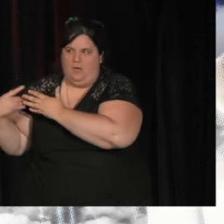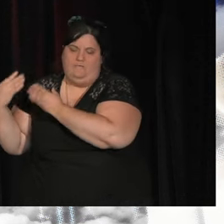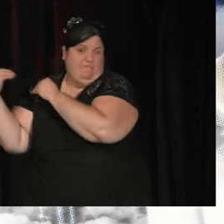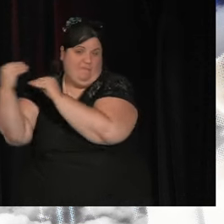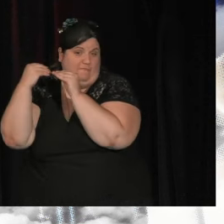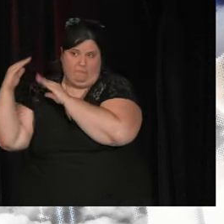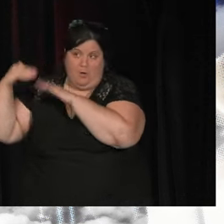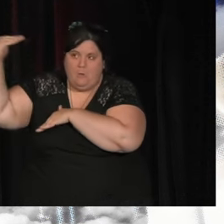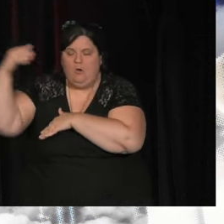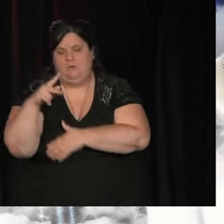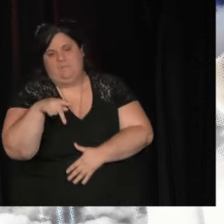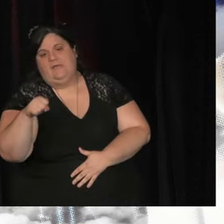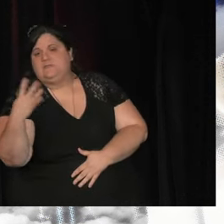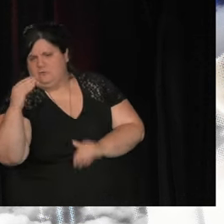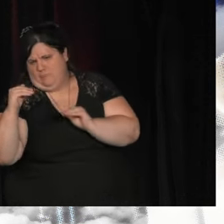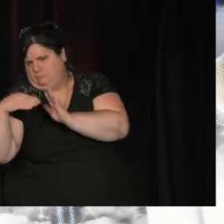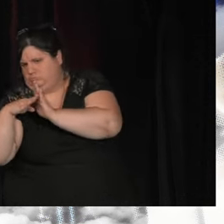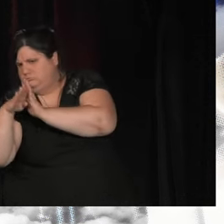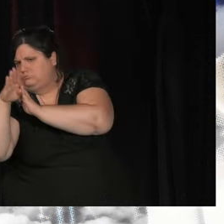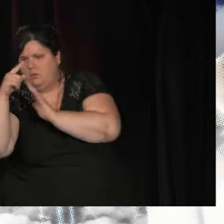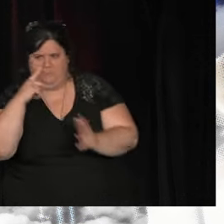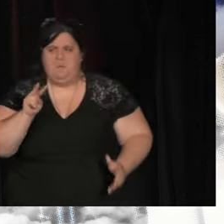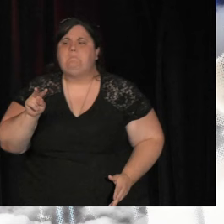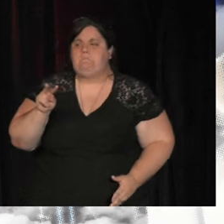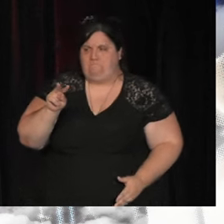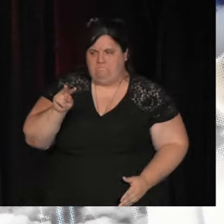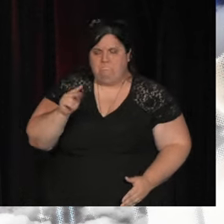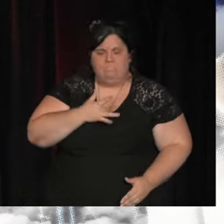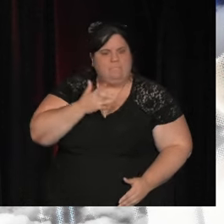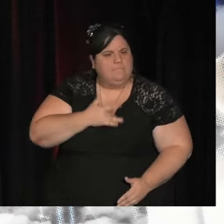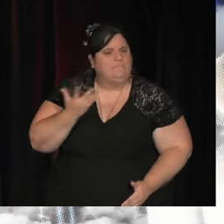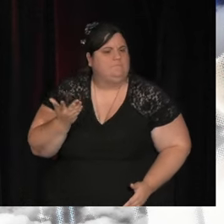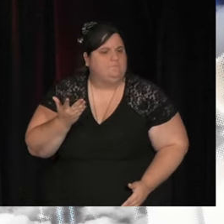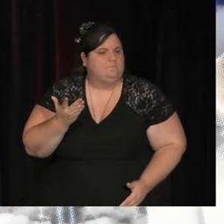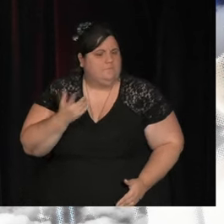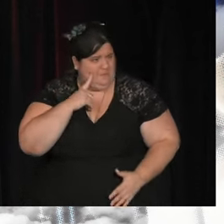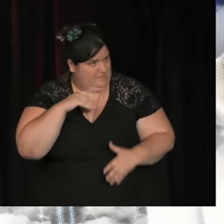de l'histoire. Donc forcément, ils voient bien que le marché consoles a explosé. Surtout que, tu vois, on est en 2012, quand ils viennent